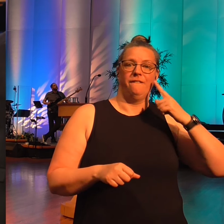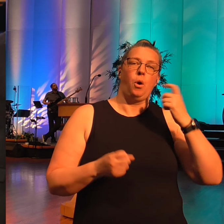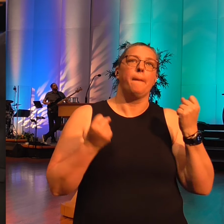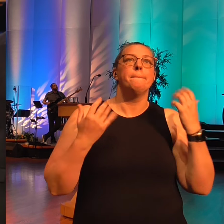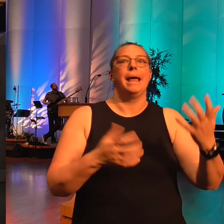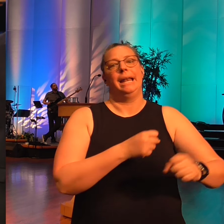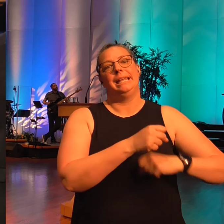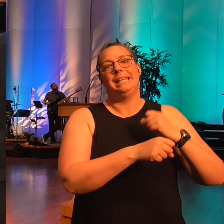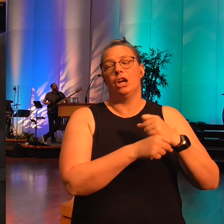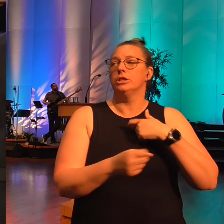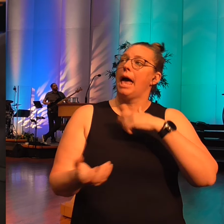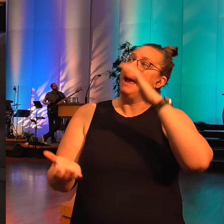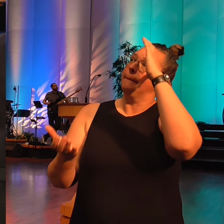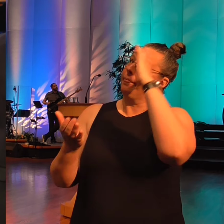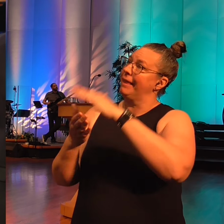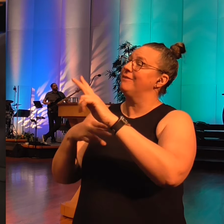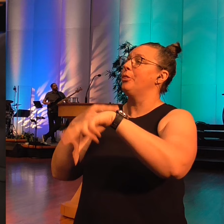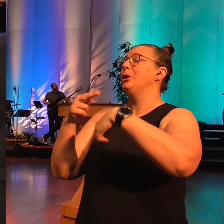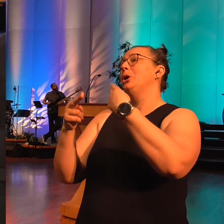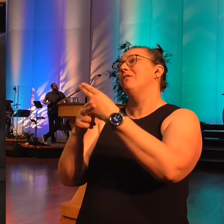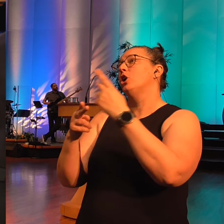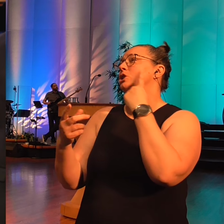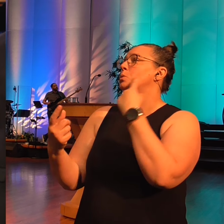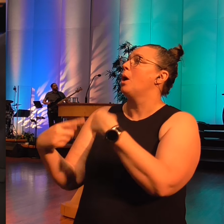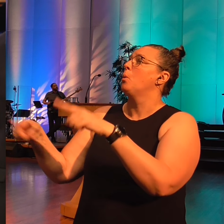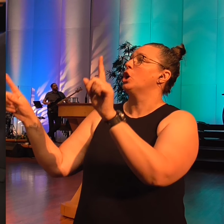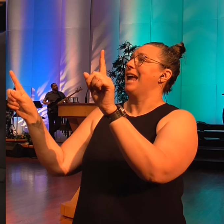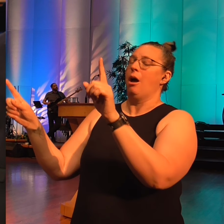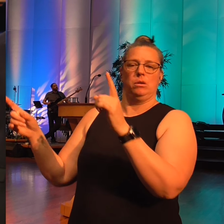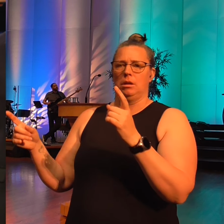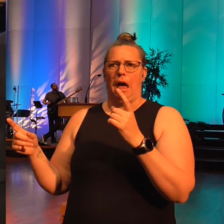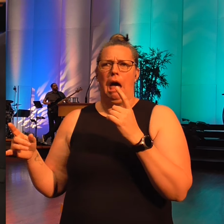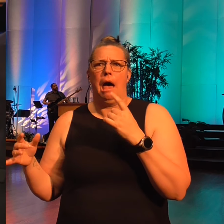creyera en el universo, creo que todo va a funcionar. Bueno, ahora lo dudo, no estoy segura, no estoy